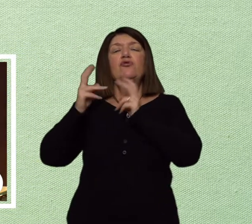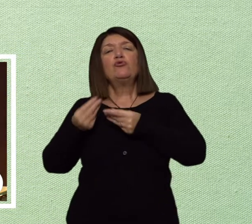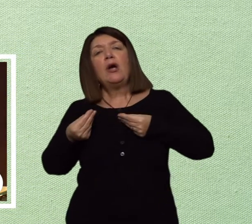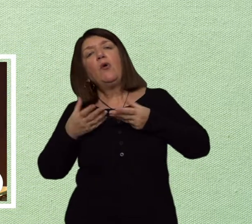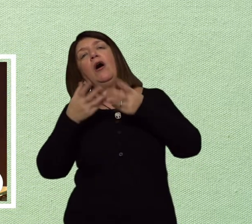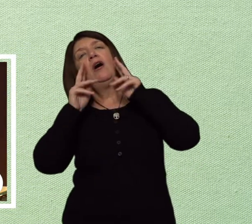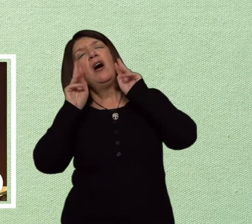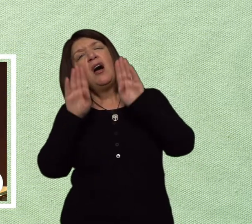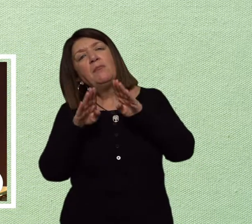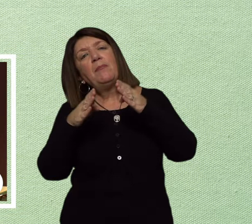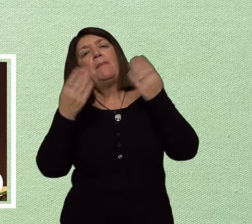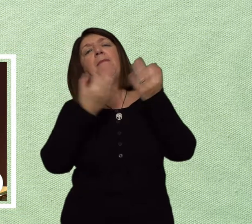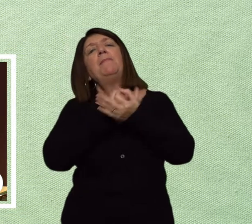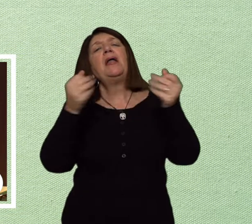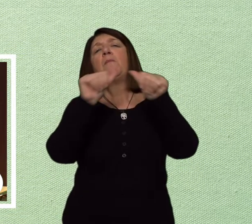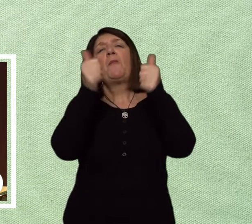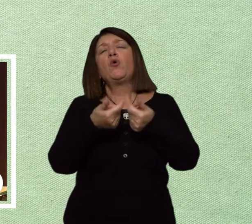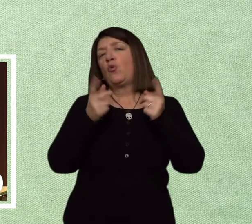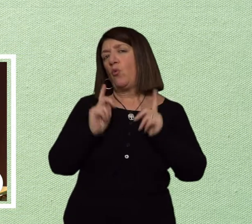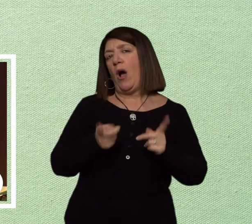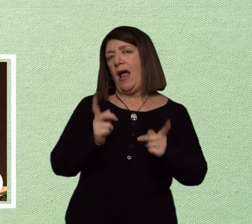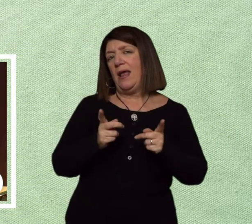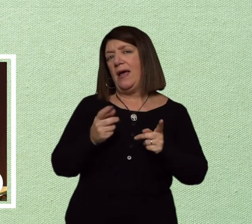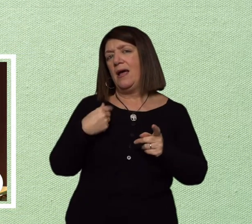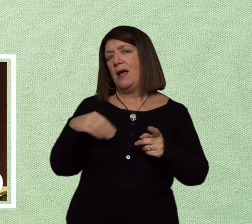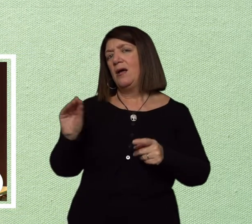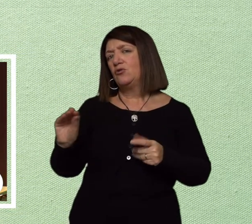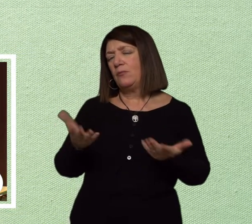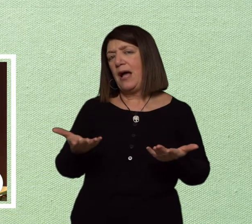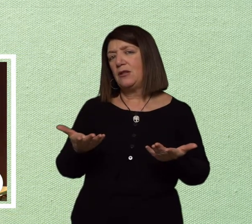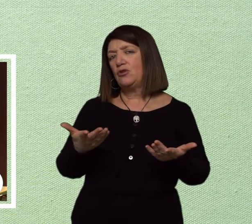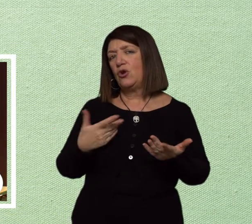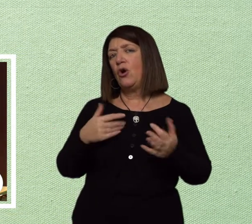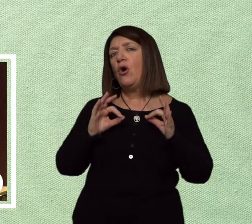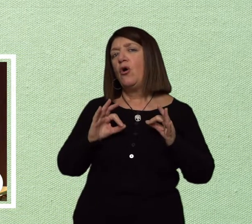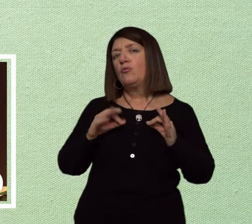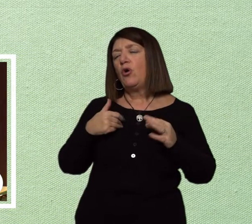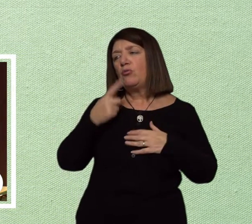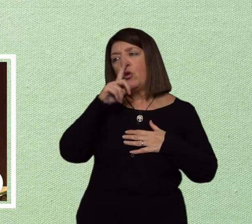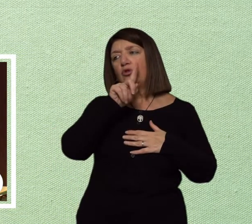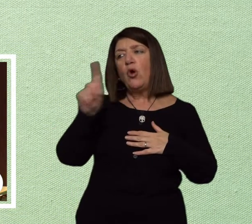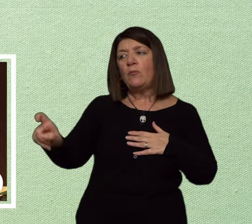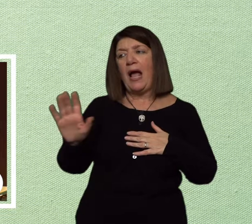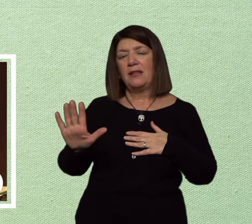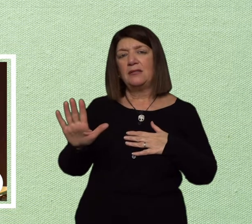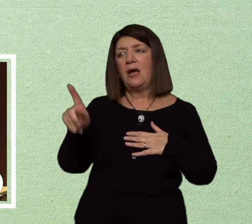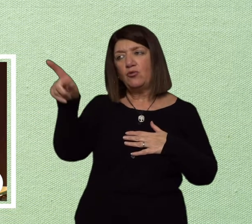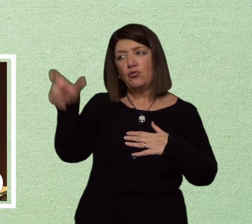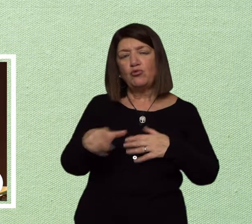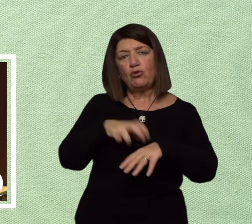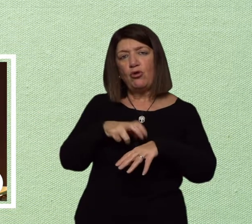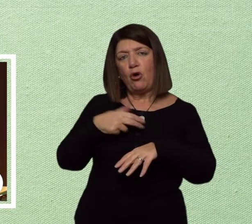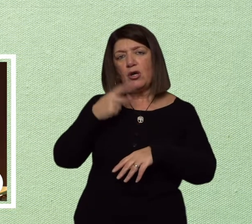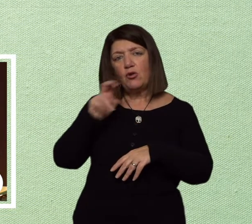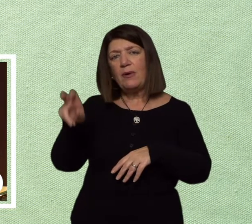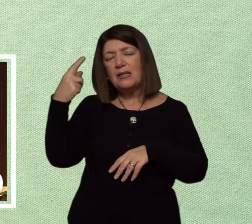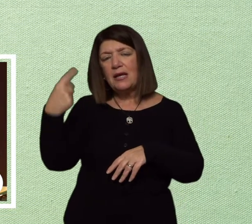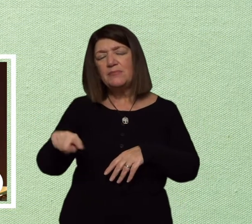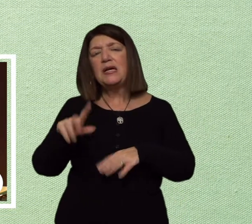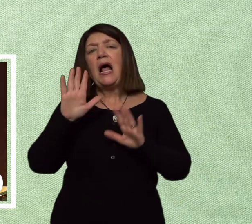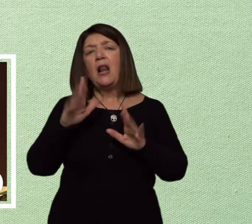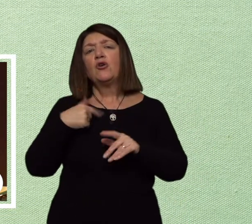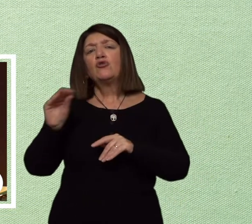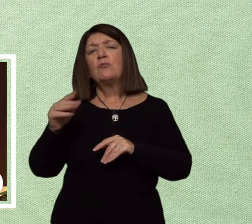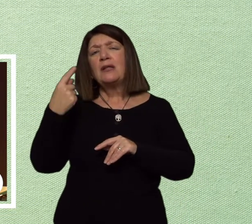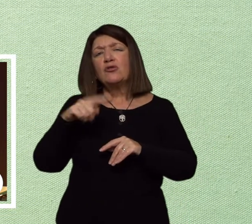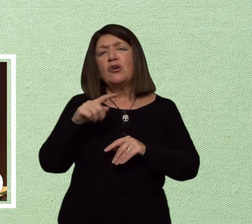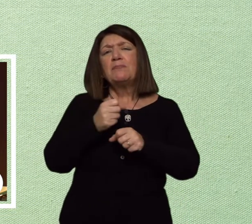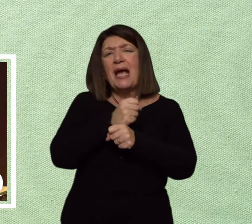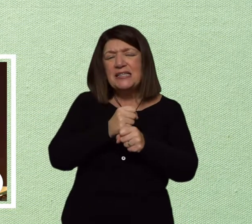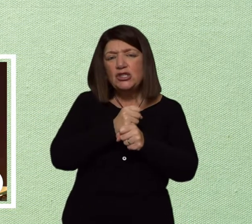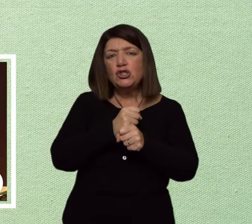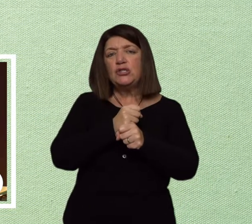un parere, dato da medico, da sanitaria, e in che modo la medicina genere specifica può diventare